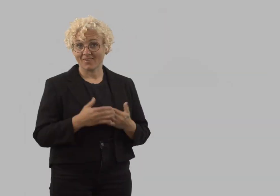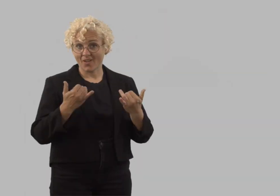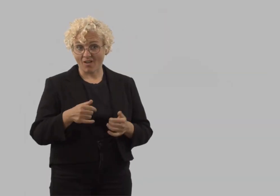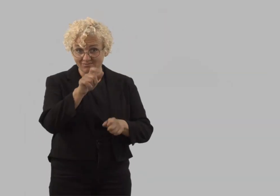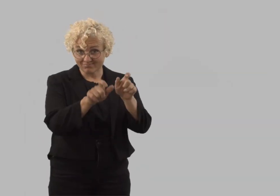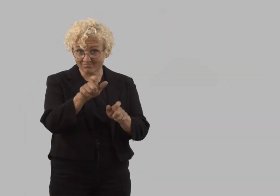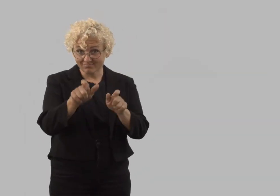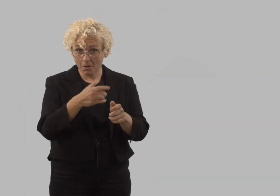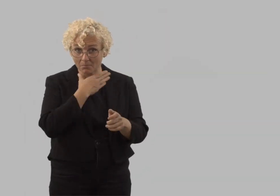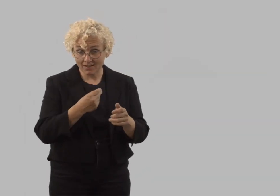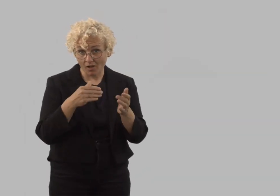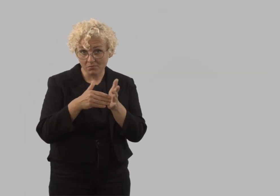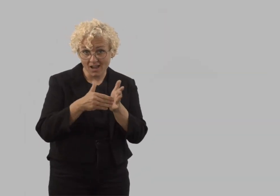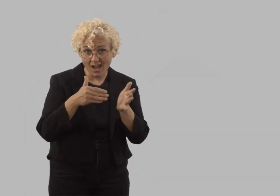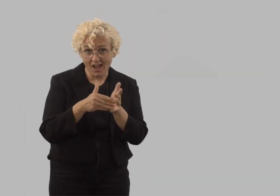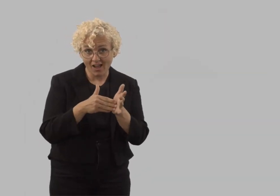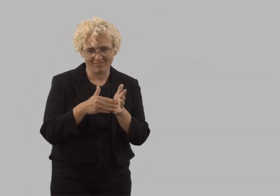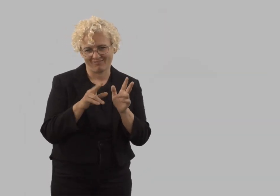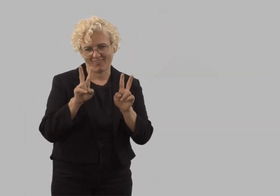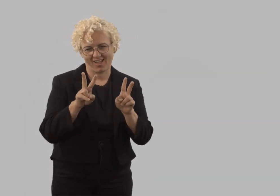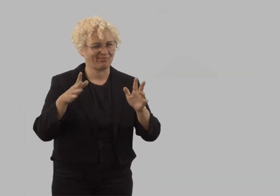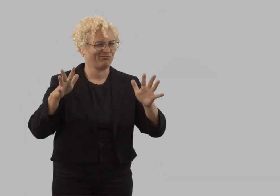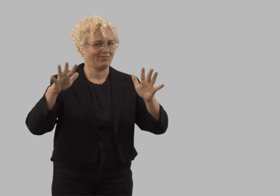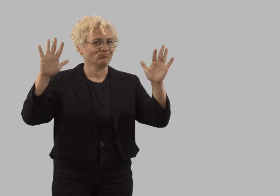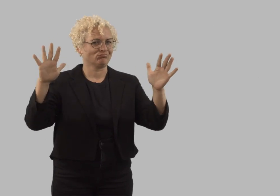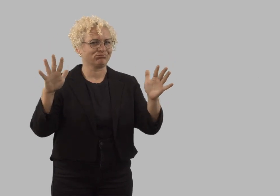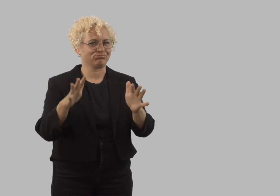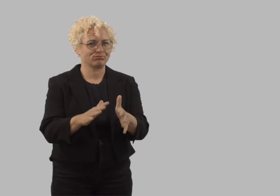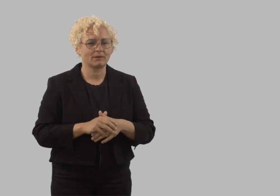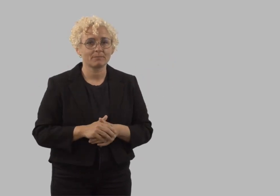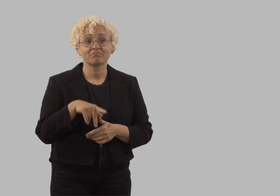Heute gibt es kaum Bedarf.